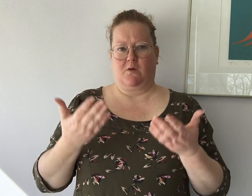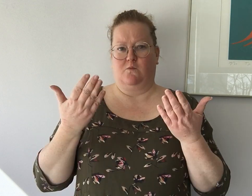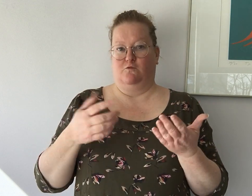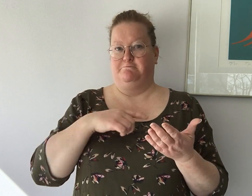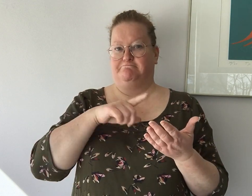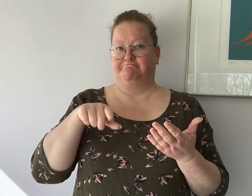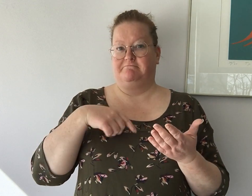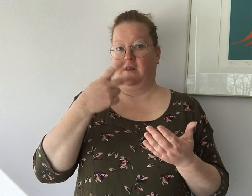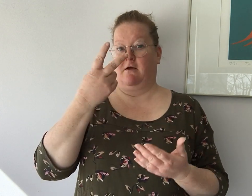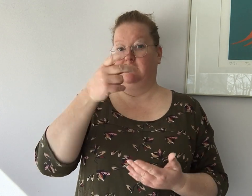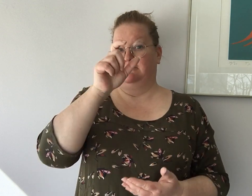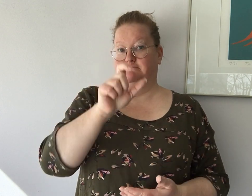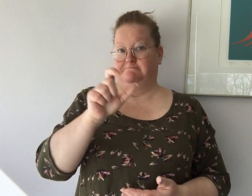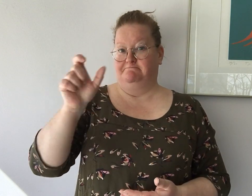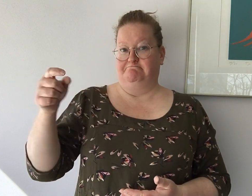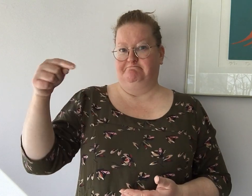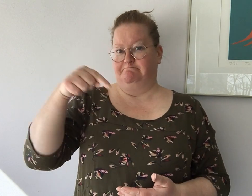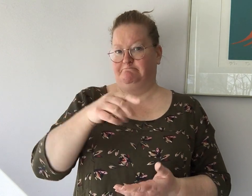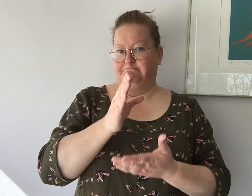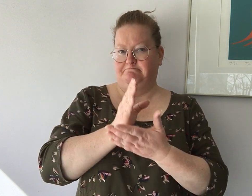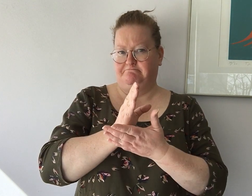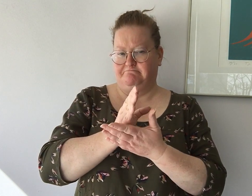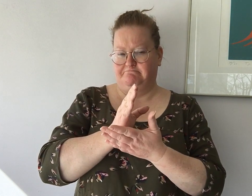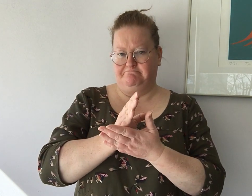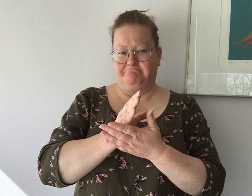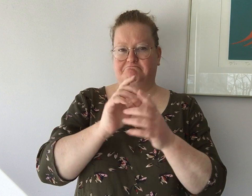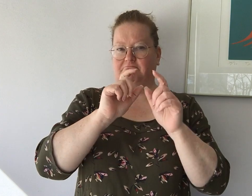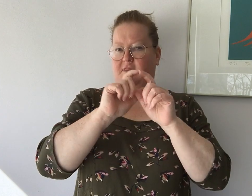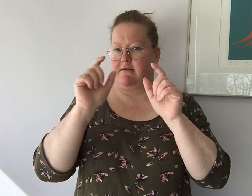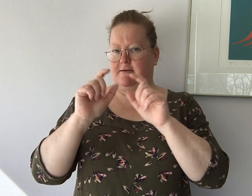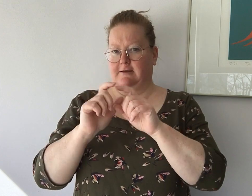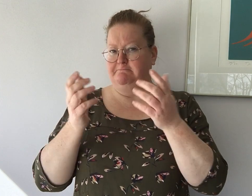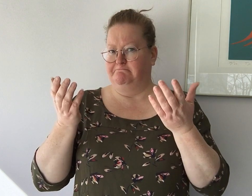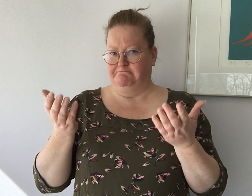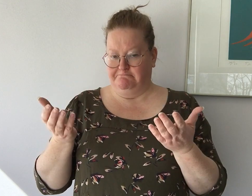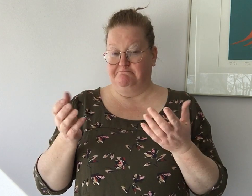Tällä kertaa luennoitsijoita on kaksi: